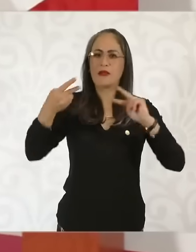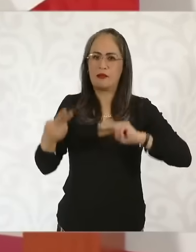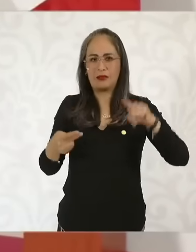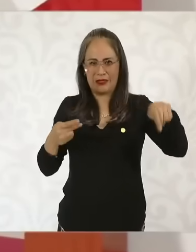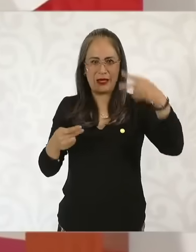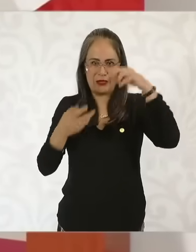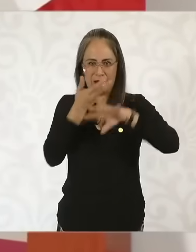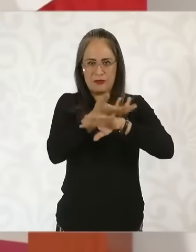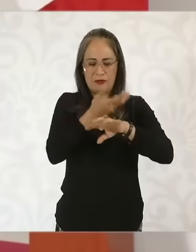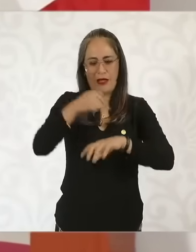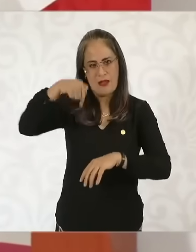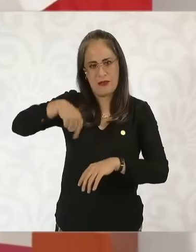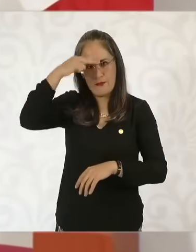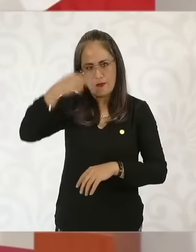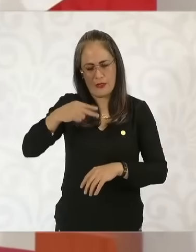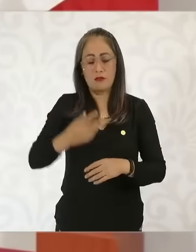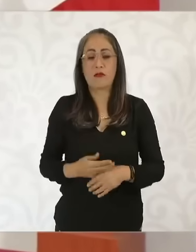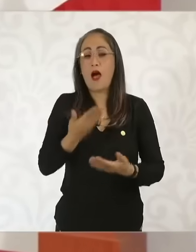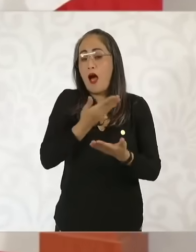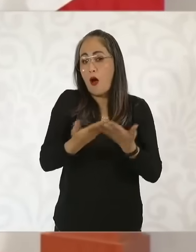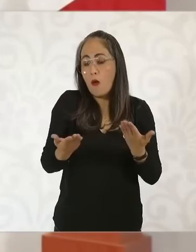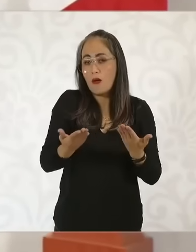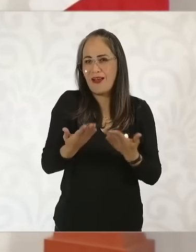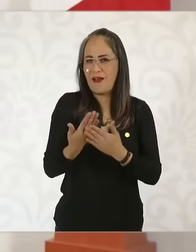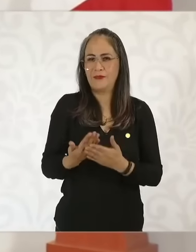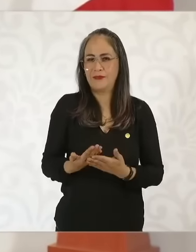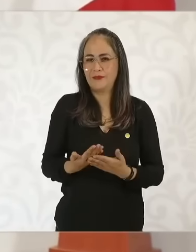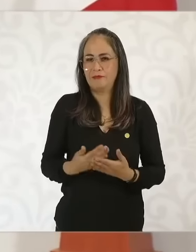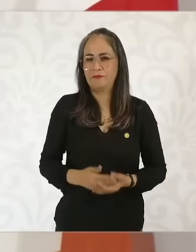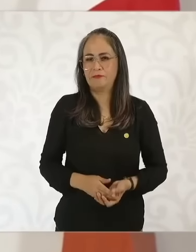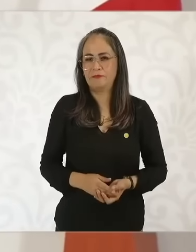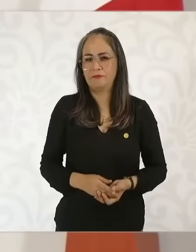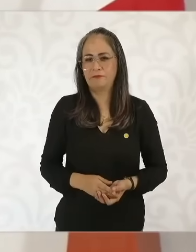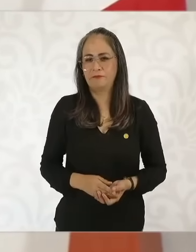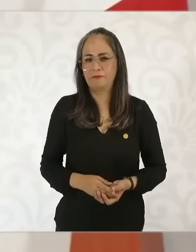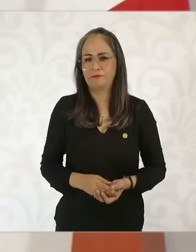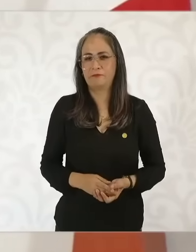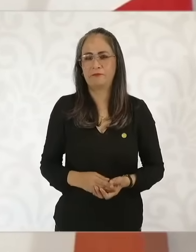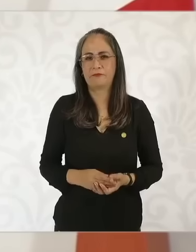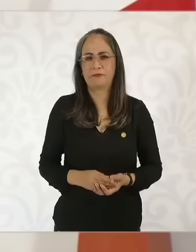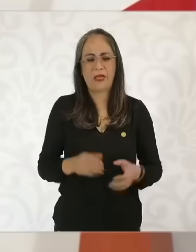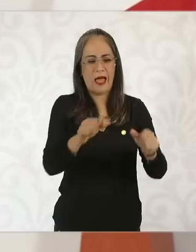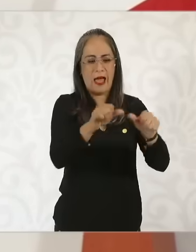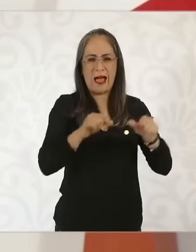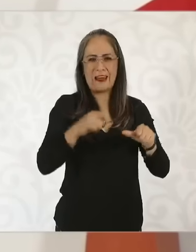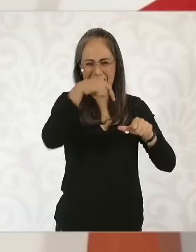entonces ahora que se reunieron con eh el área de los tratados de Estados Unidos, se plantearon